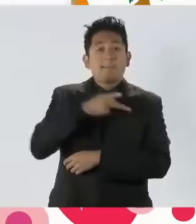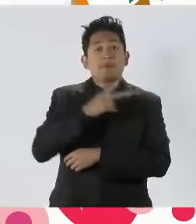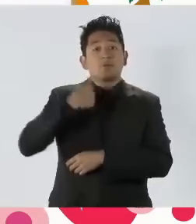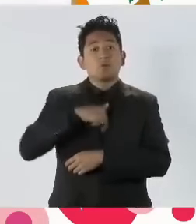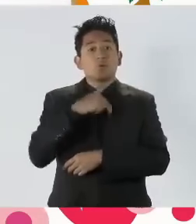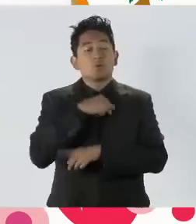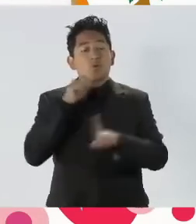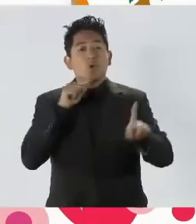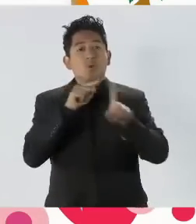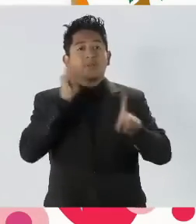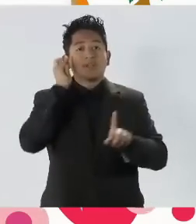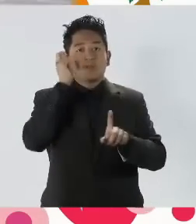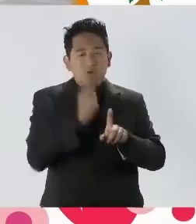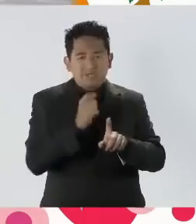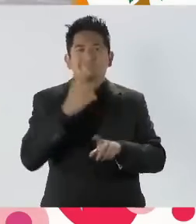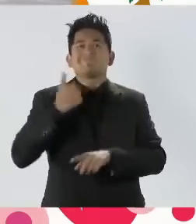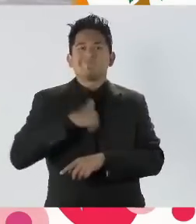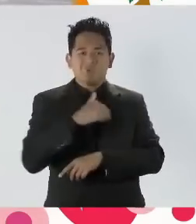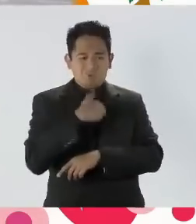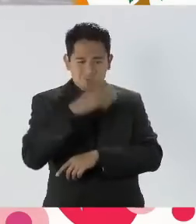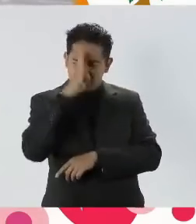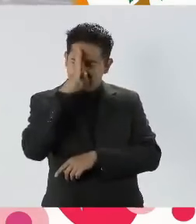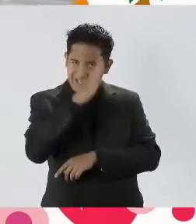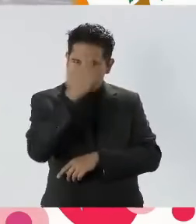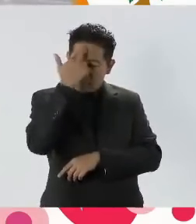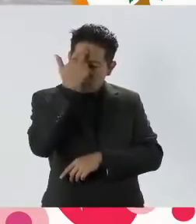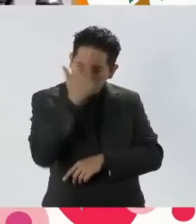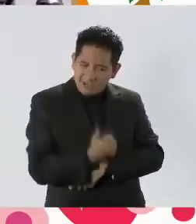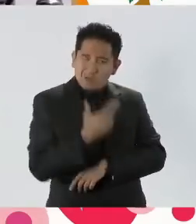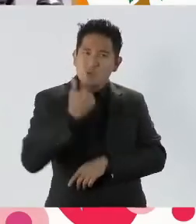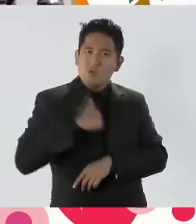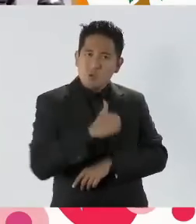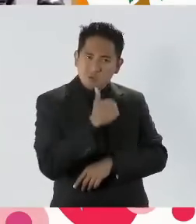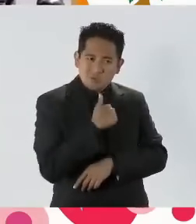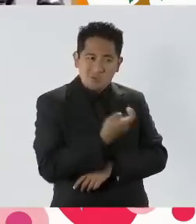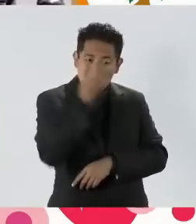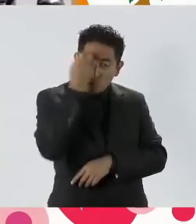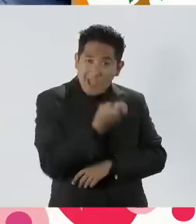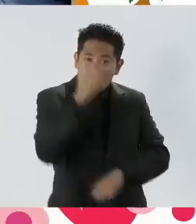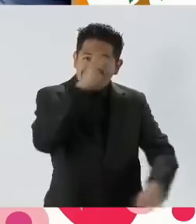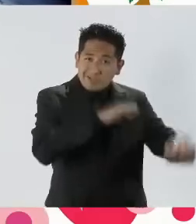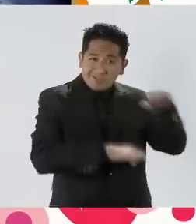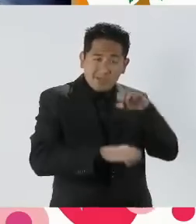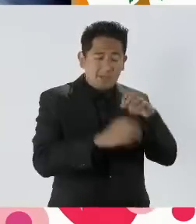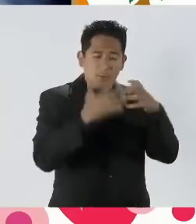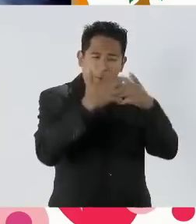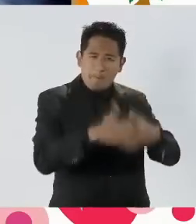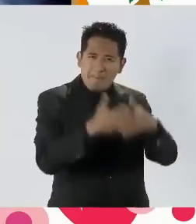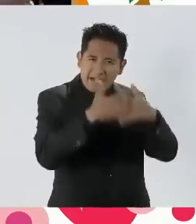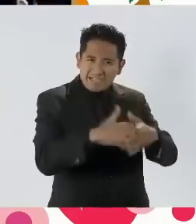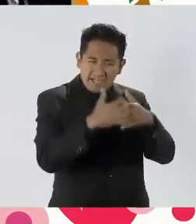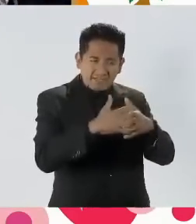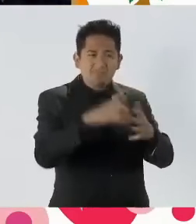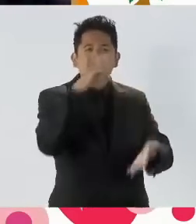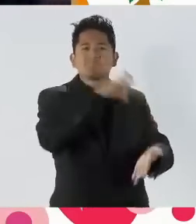sin tener que rentar porque vamos a adquirir la infraestructura necesaria presentaremos